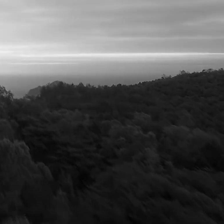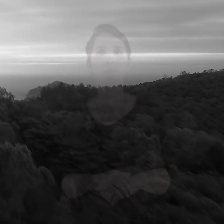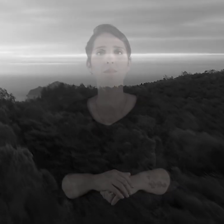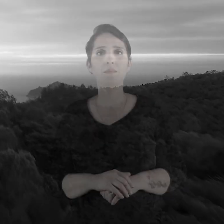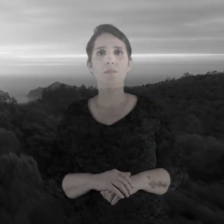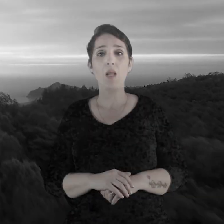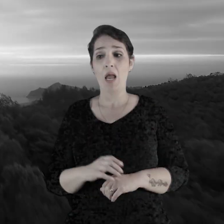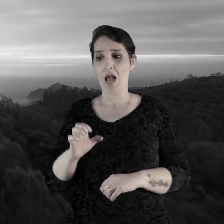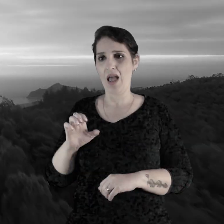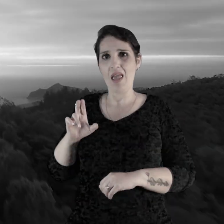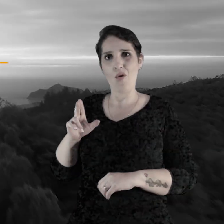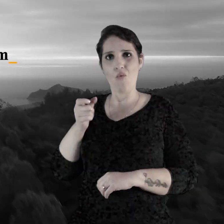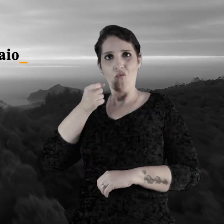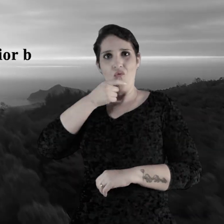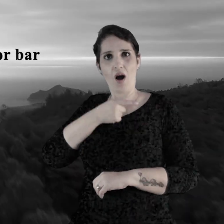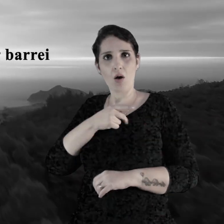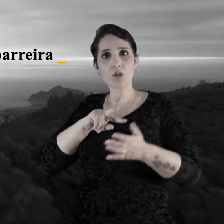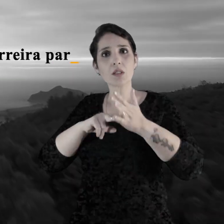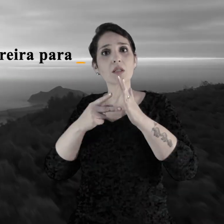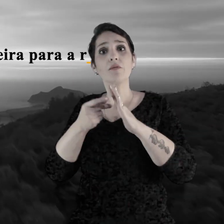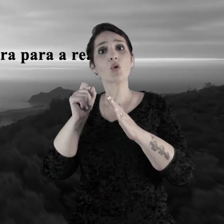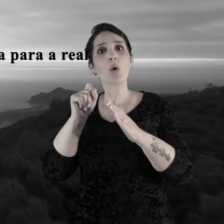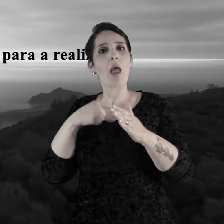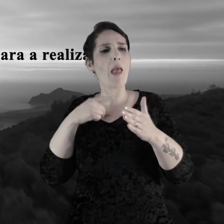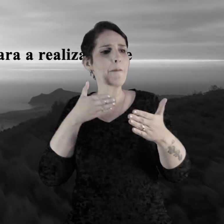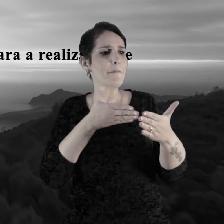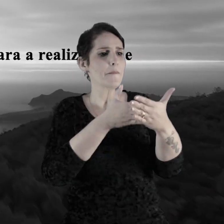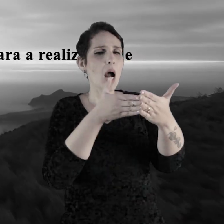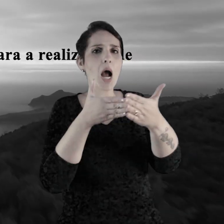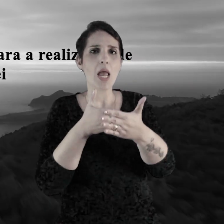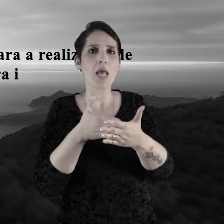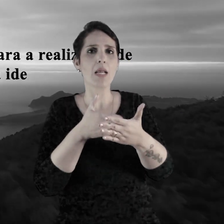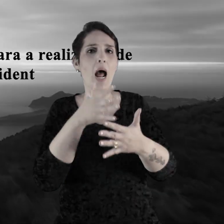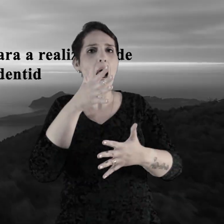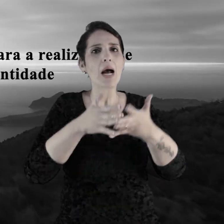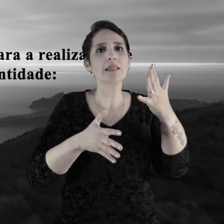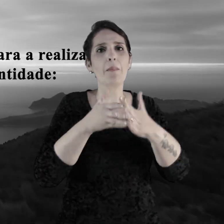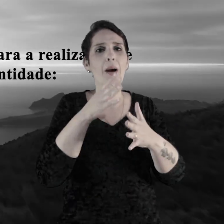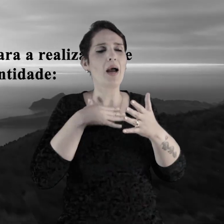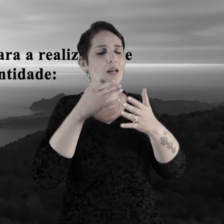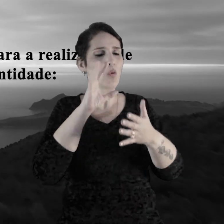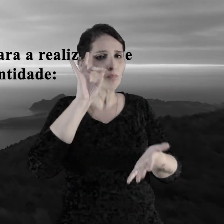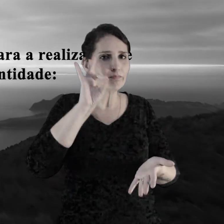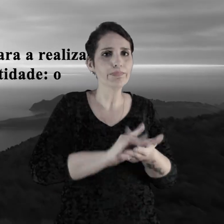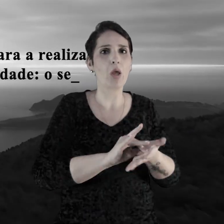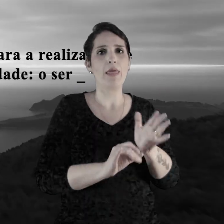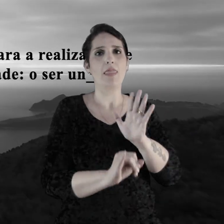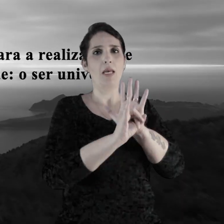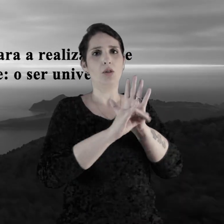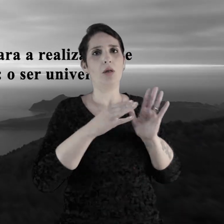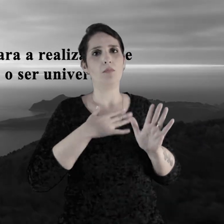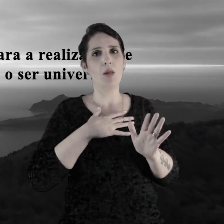O falso eu é a maior barreira para a realização de nossa verdadeira identidade. O ser universal.